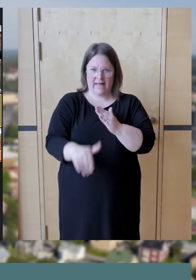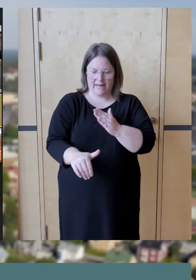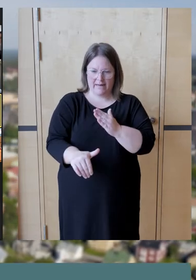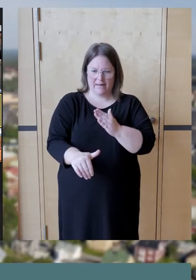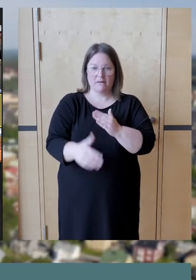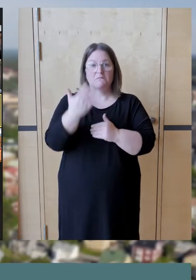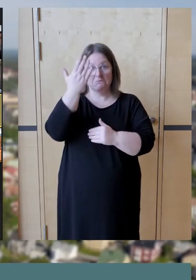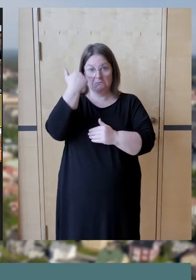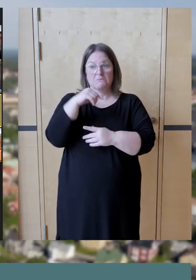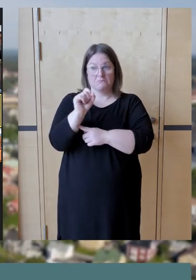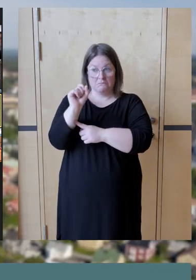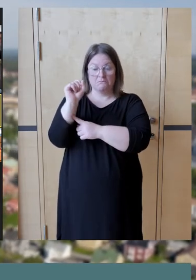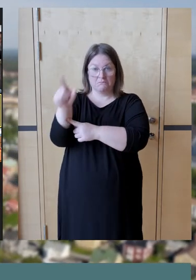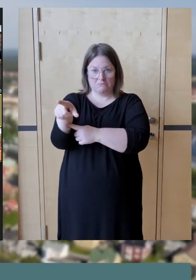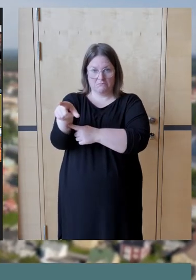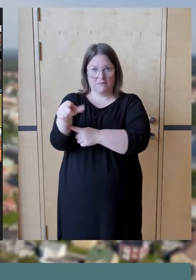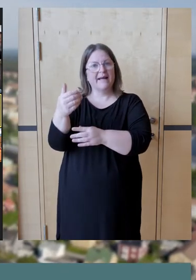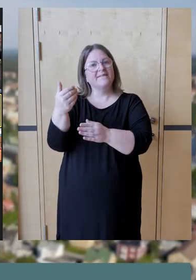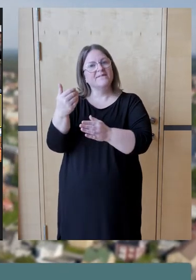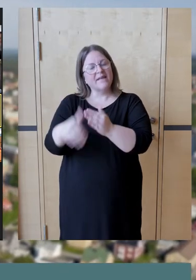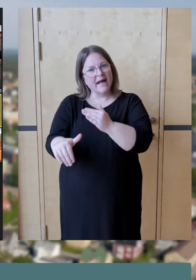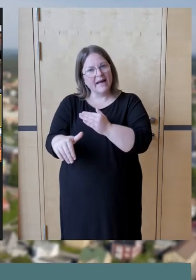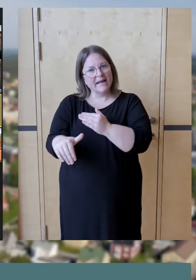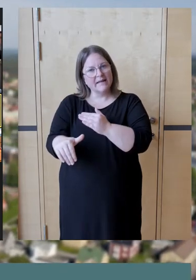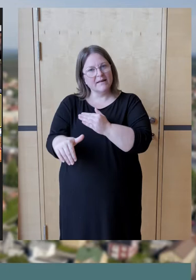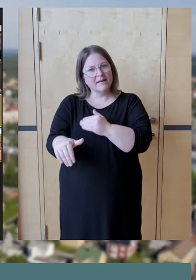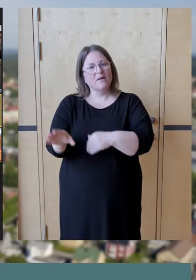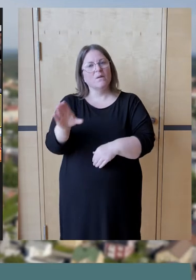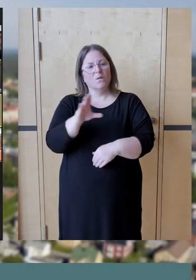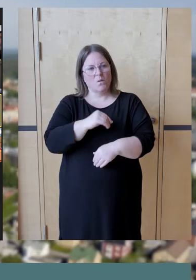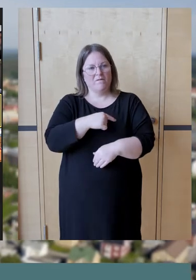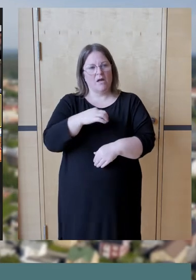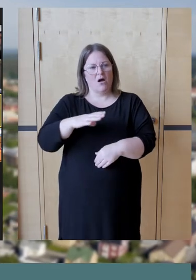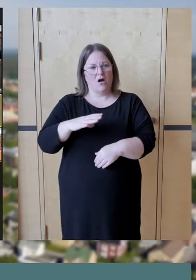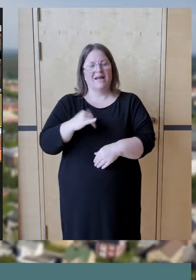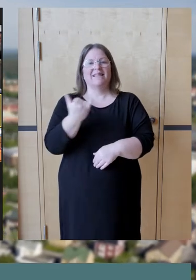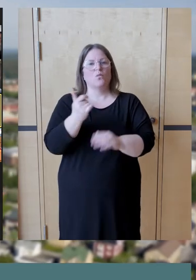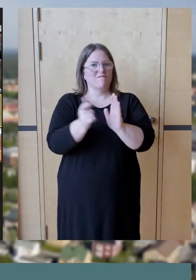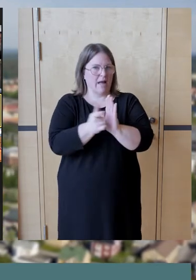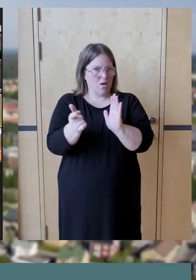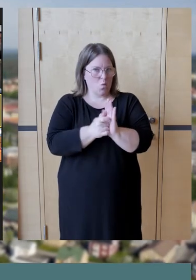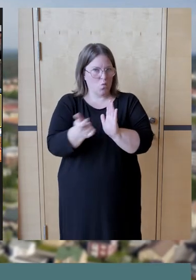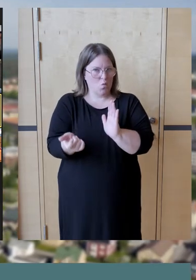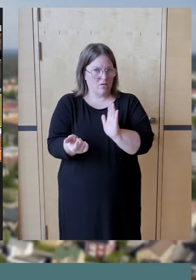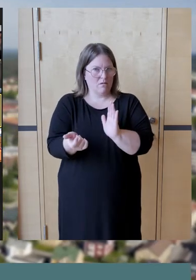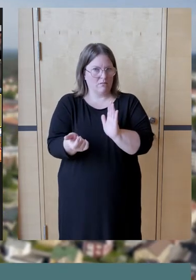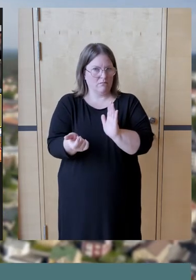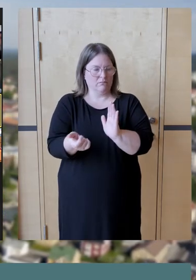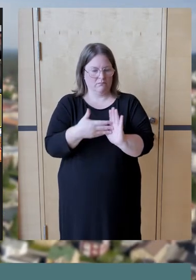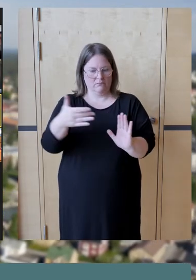Hon är en en cykel så har vi 10 veckor på som ansökan är komplett Att titta på detta